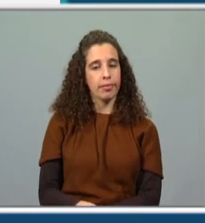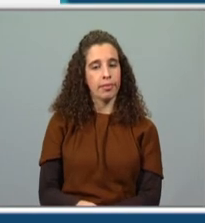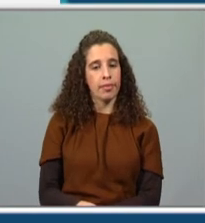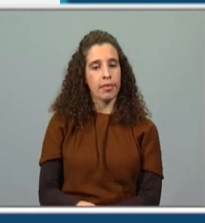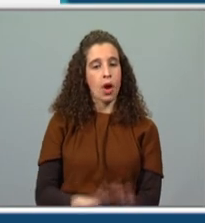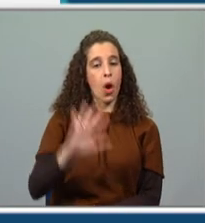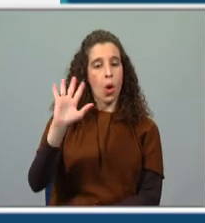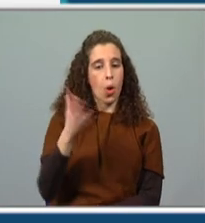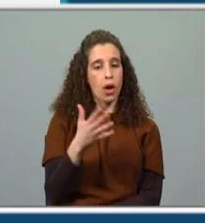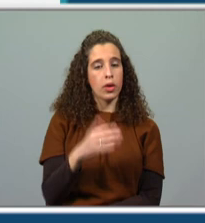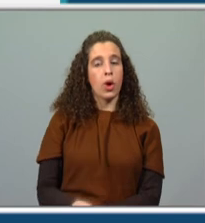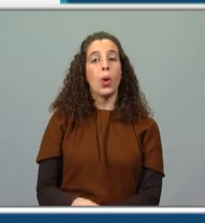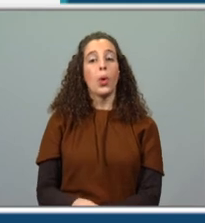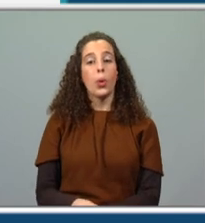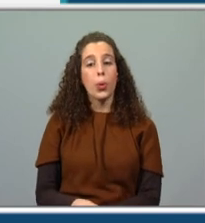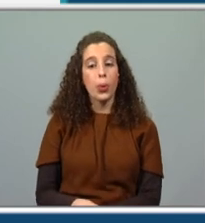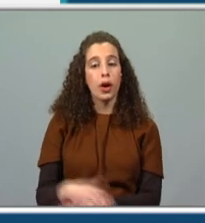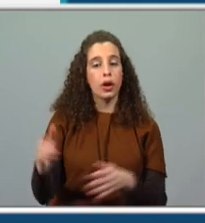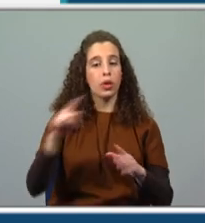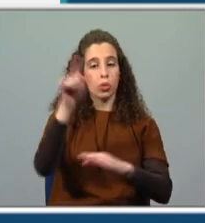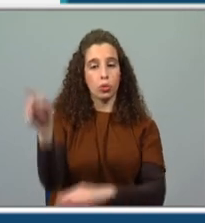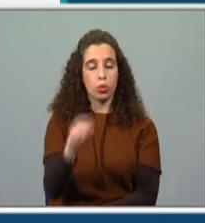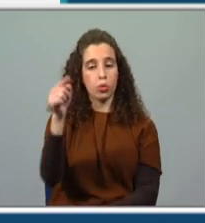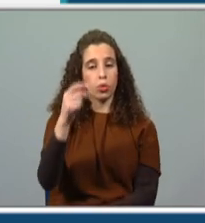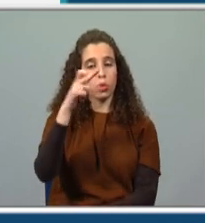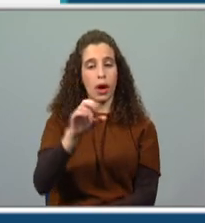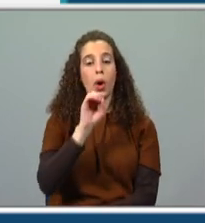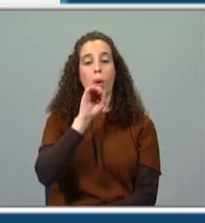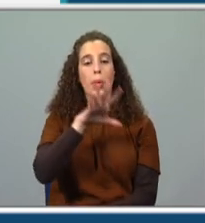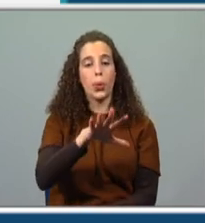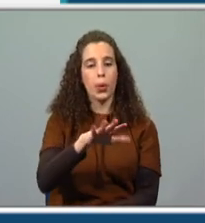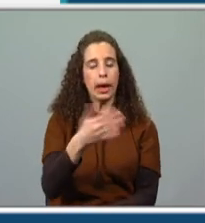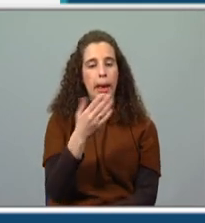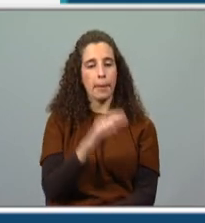quando sopras para o moinho o Arcos pelos imita o vento e consequentemente 當你把阿科斯吹到磨坊裡毛皮模仿風，因此